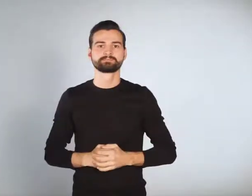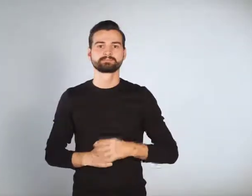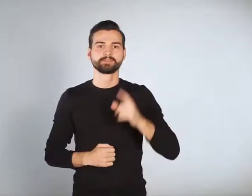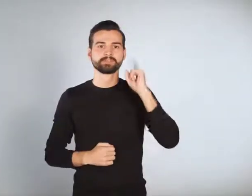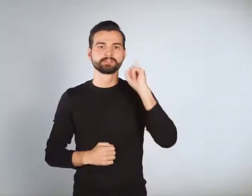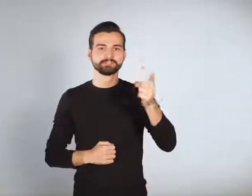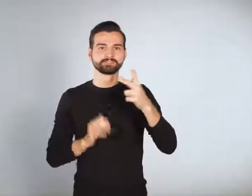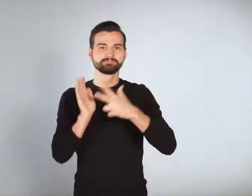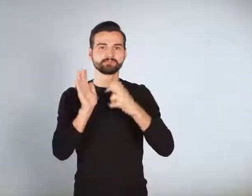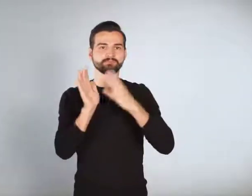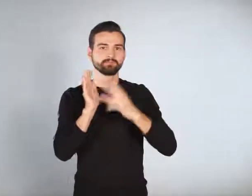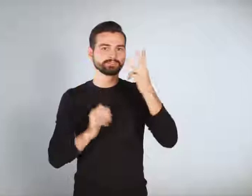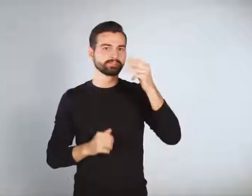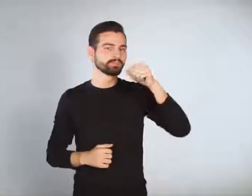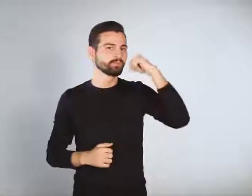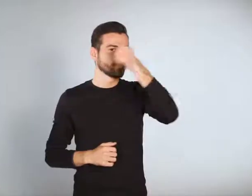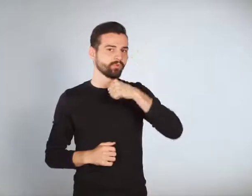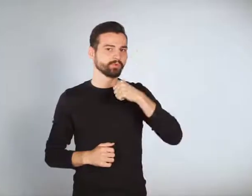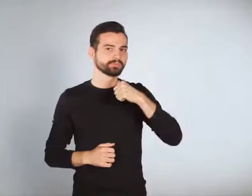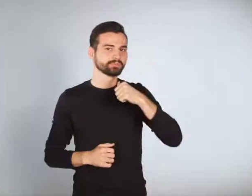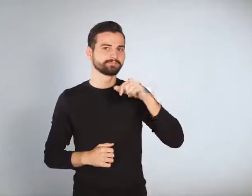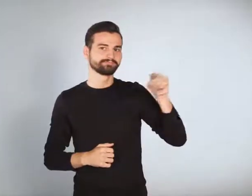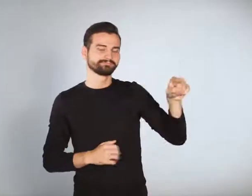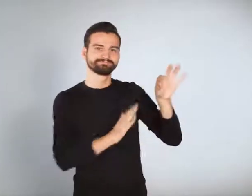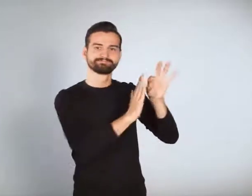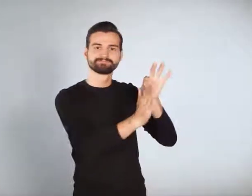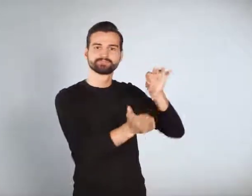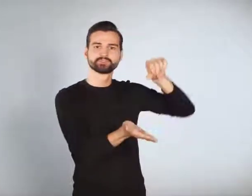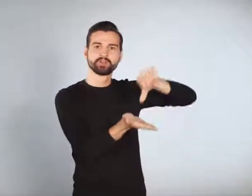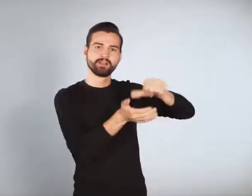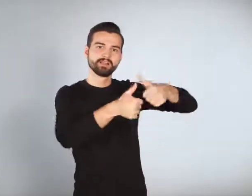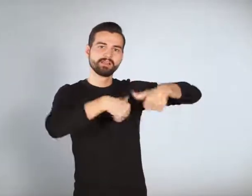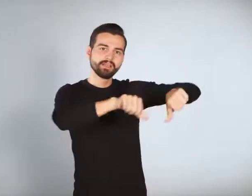В 1893 г. был избран членом